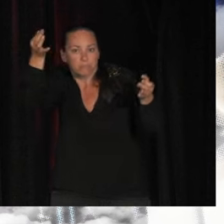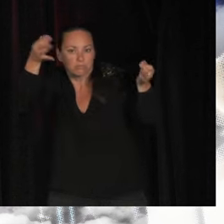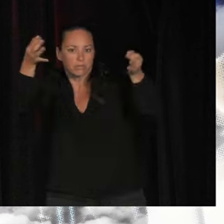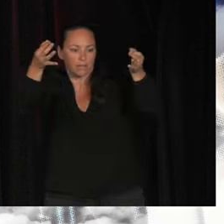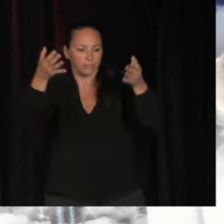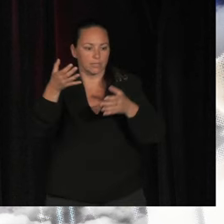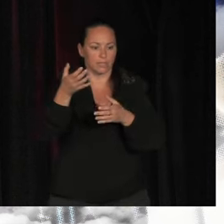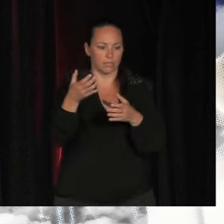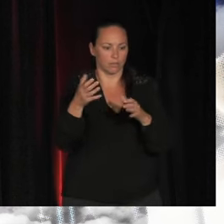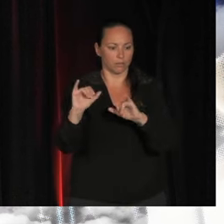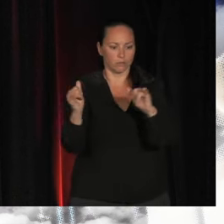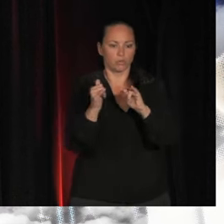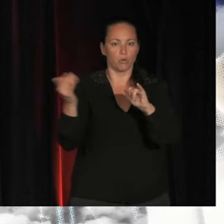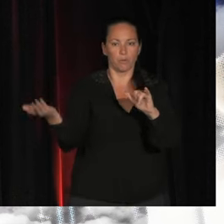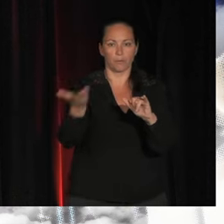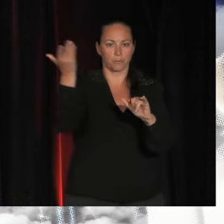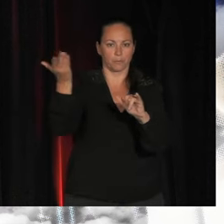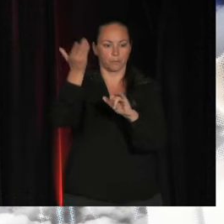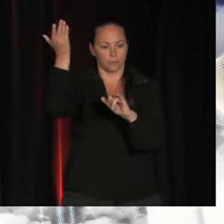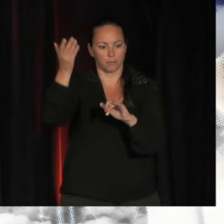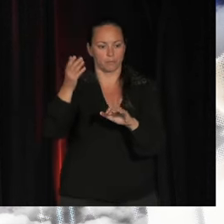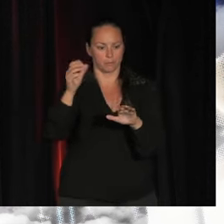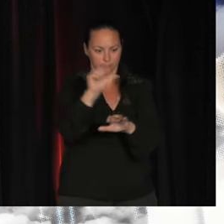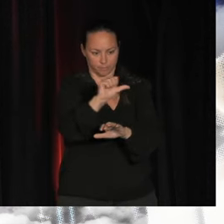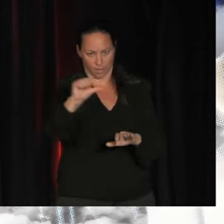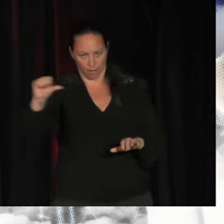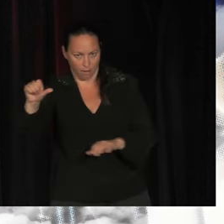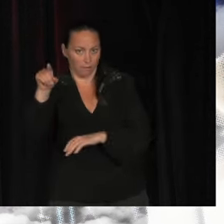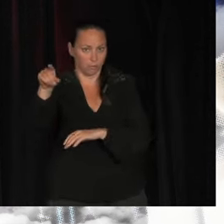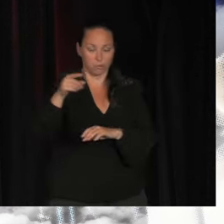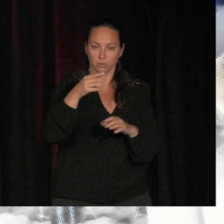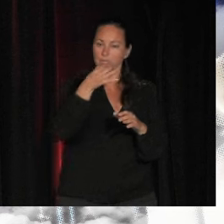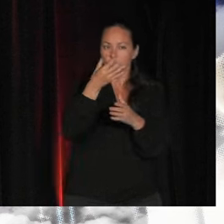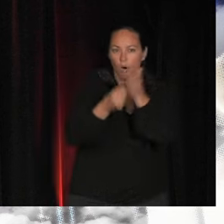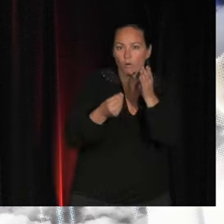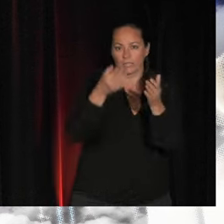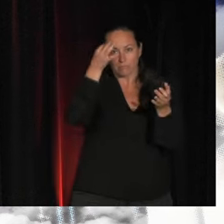Une chaîne très bien, je vous la recommande. Et je suis d'accord avec ça dans le sens où ils ont annoncé qu'ils